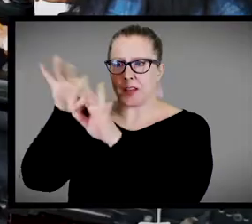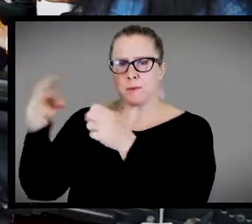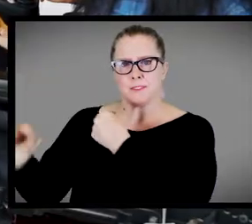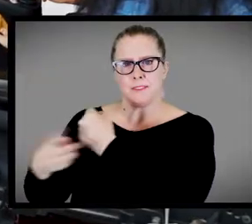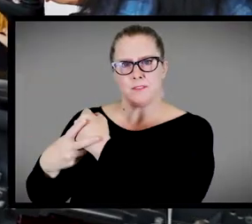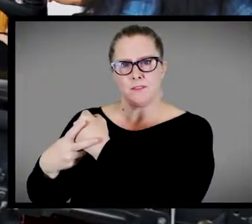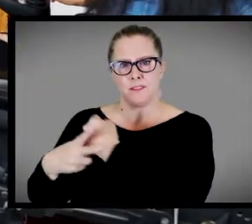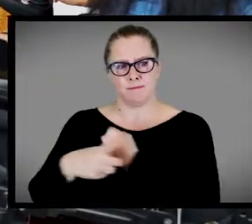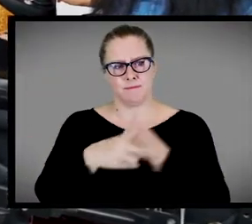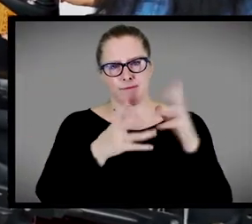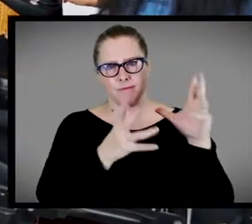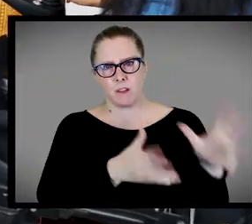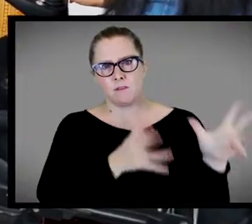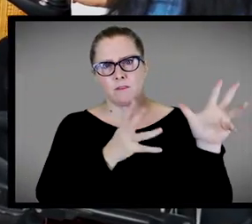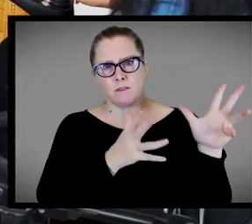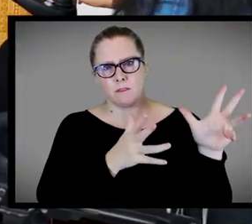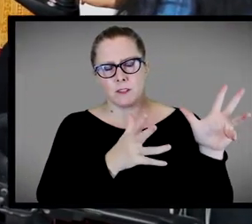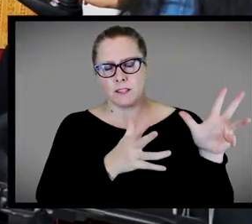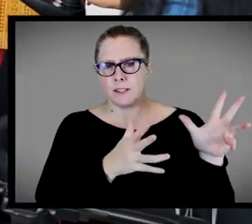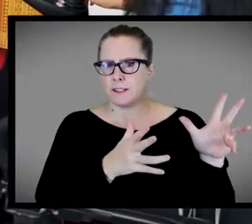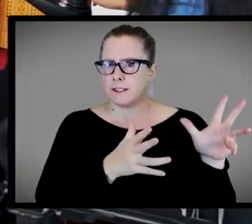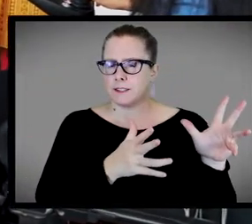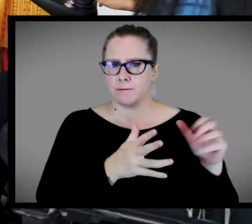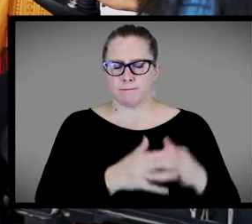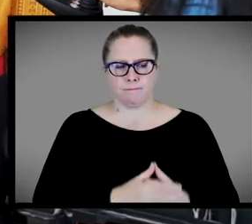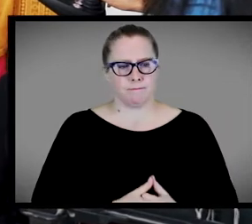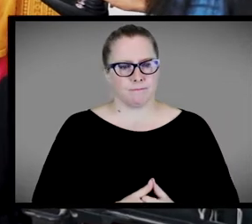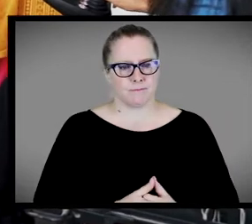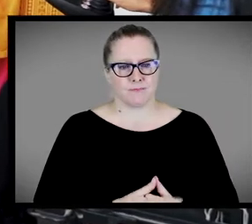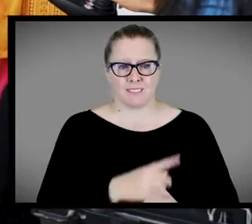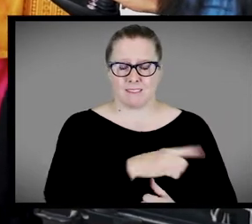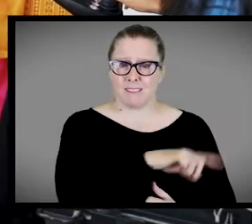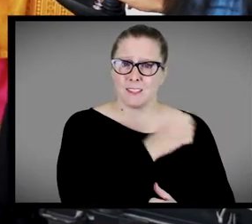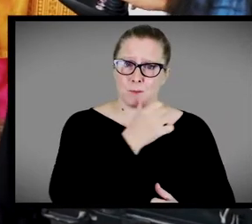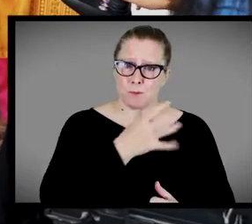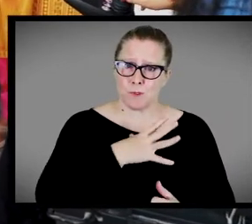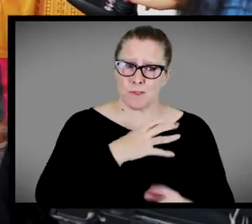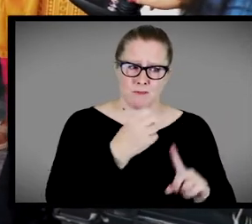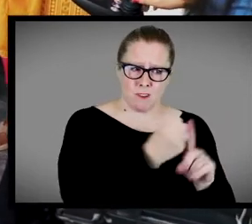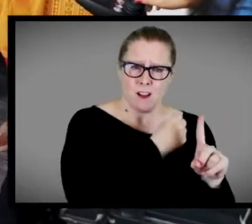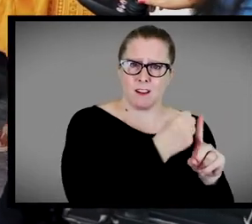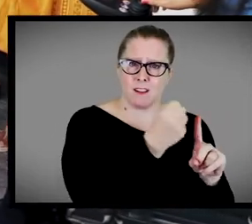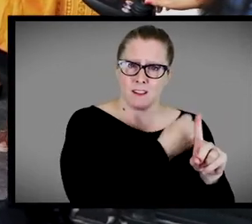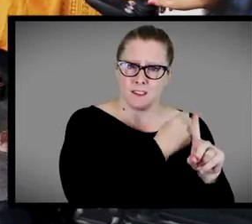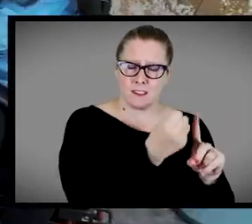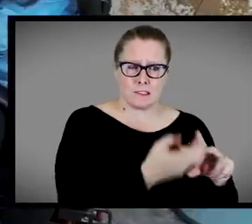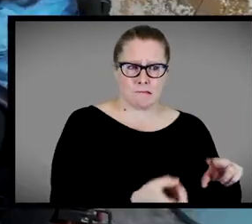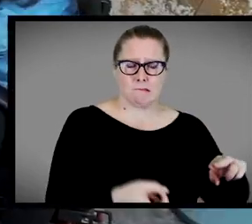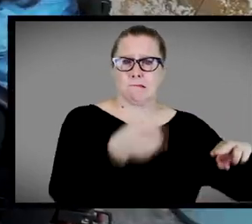تواجه النساء ذوات الإعاقة مستويات عالية من العنف بسبب التمييز المركب